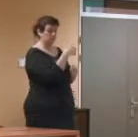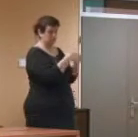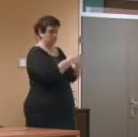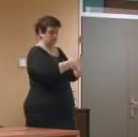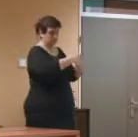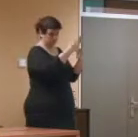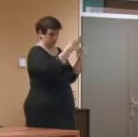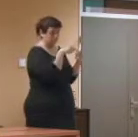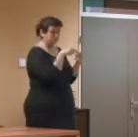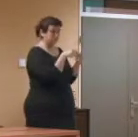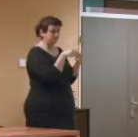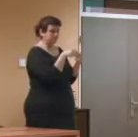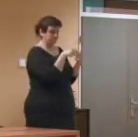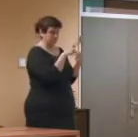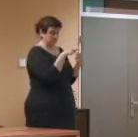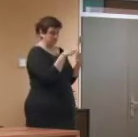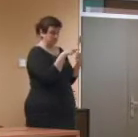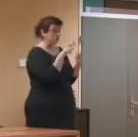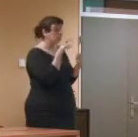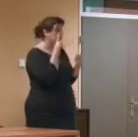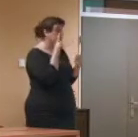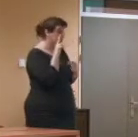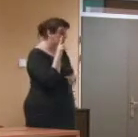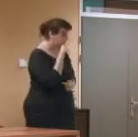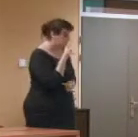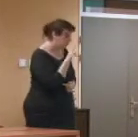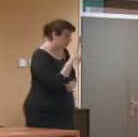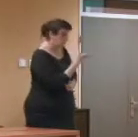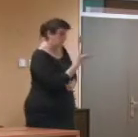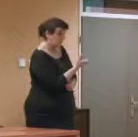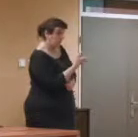la clave de muchas cuestiones. Marco Benavente tiene una disputa con su mujer y su suegro